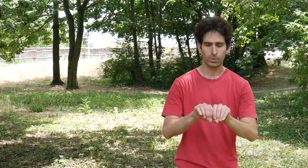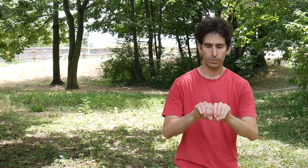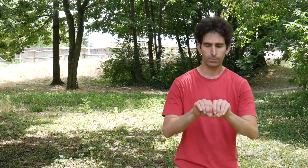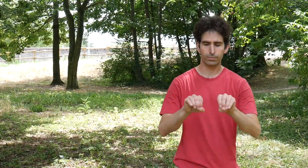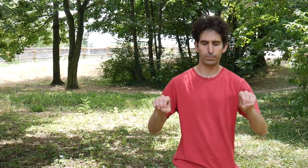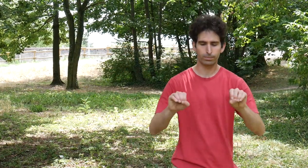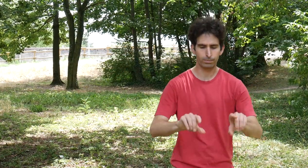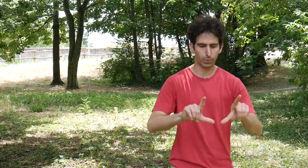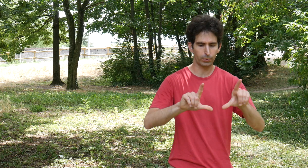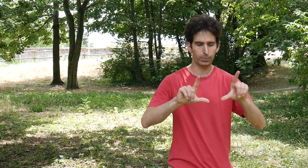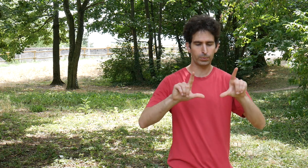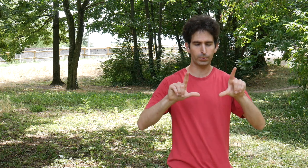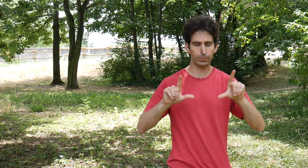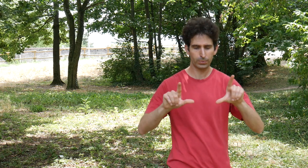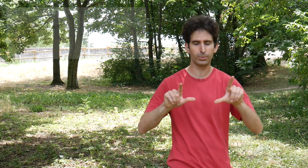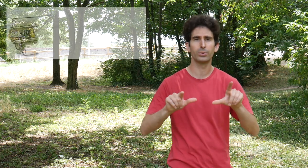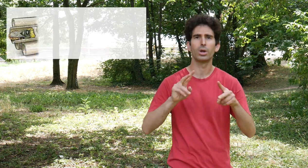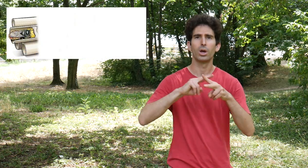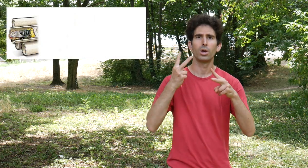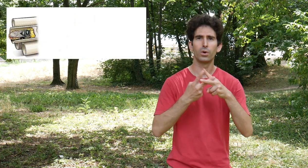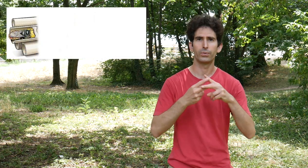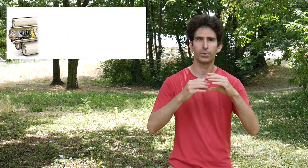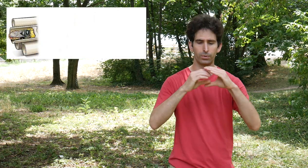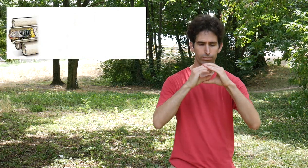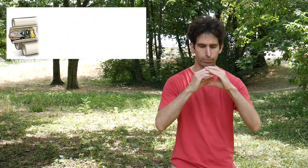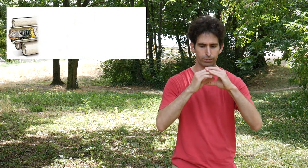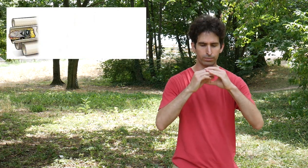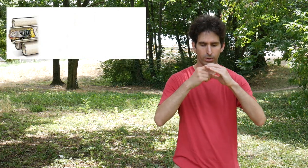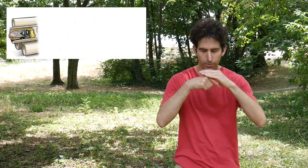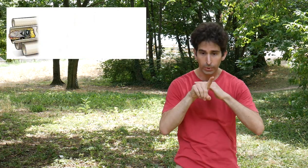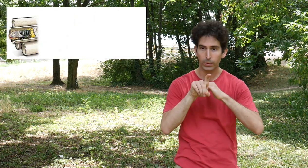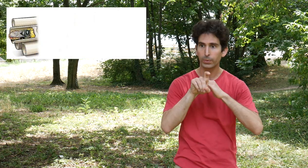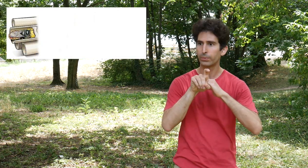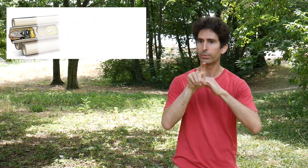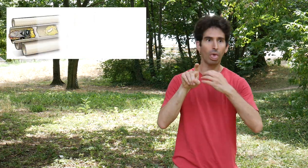*Zoom sur une loge du nid* Une larve éclot